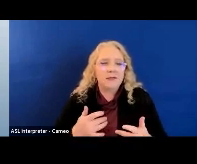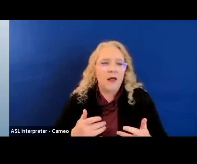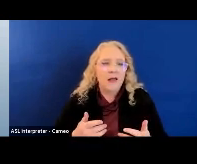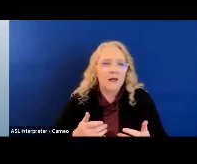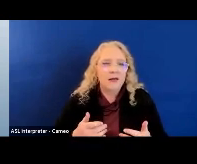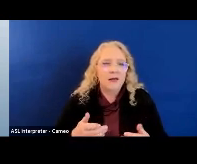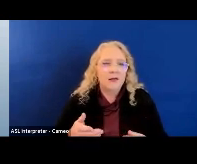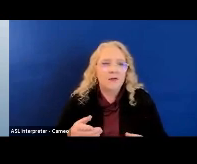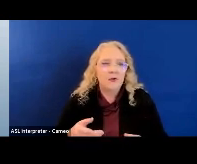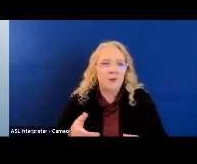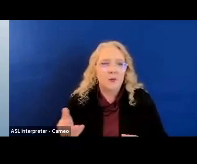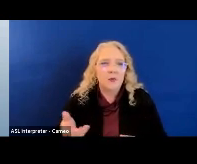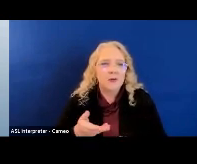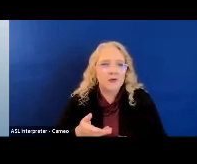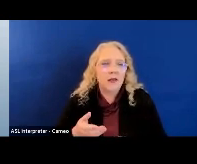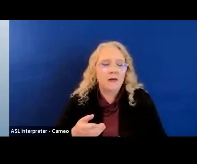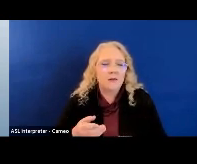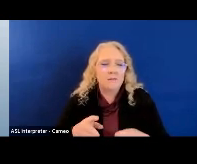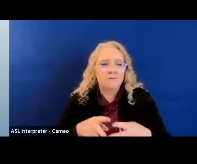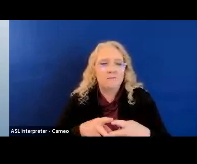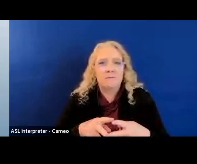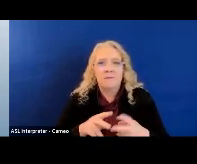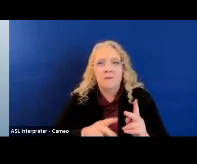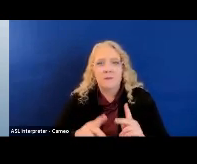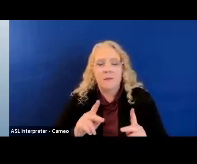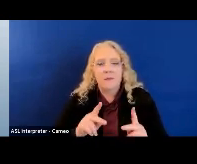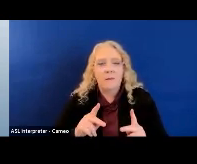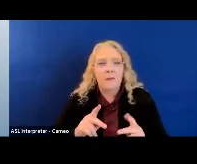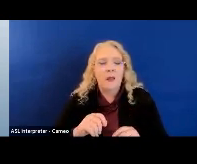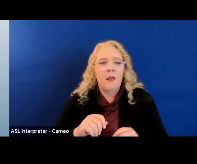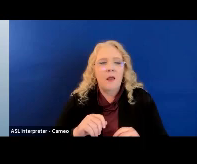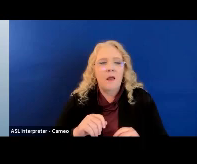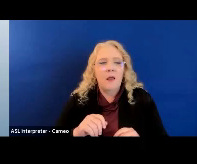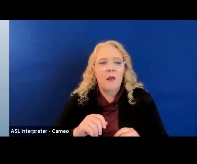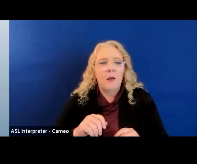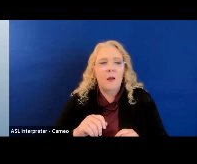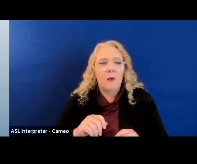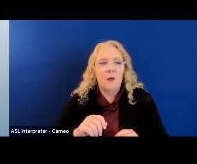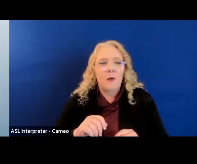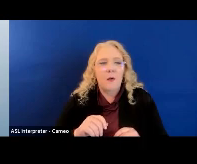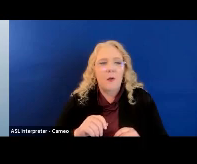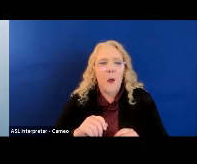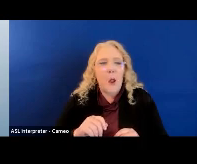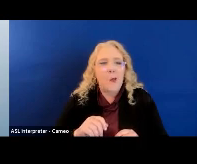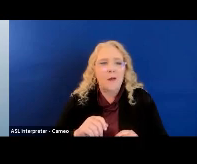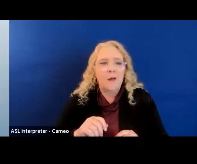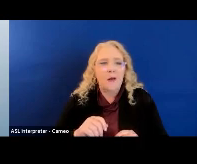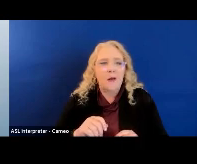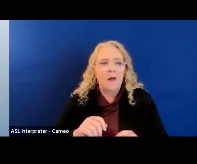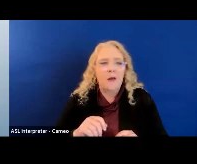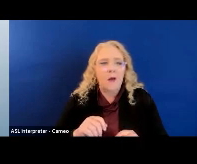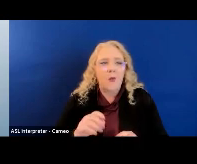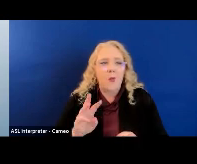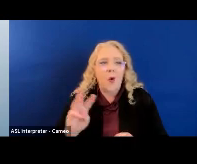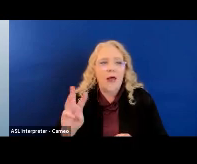y Julie Macias, coordinadora del West End SELPA quienes brindarán una presentación general